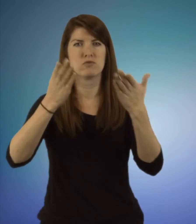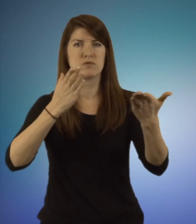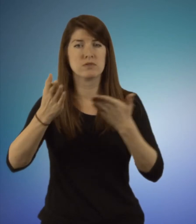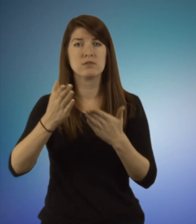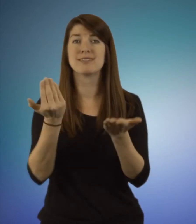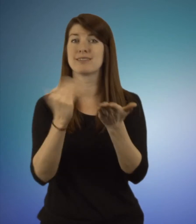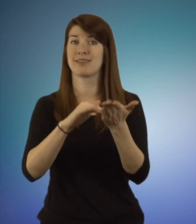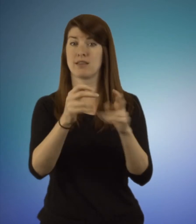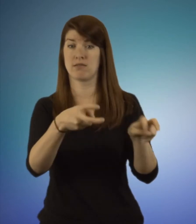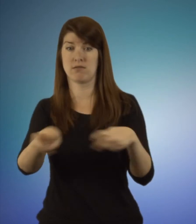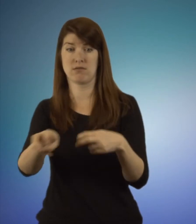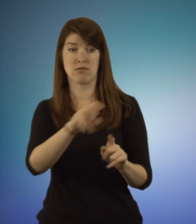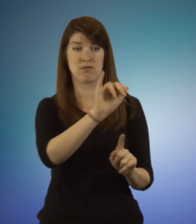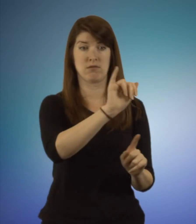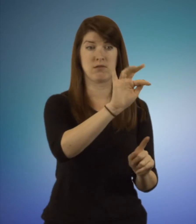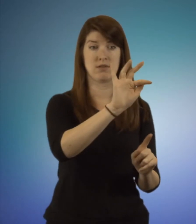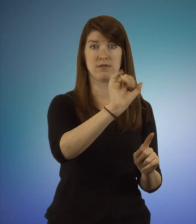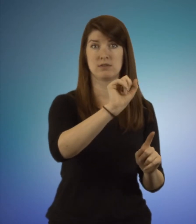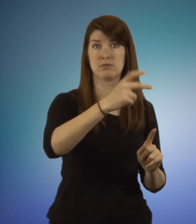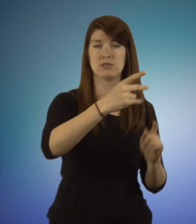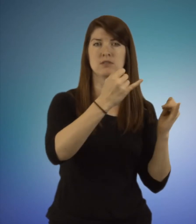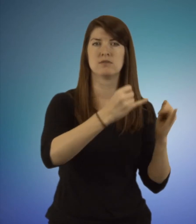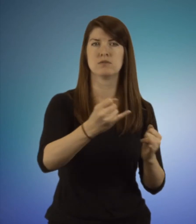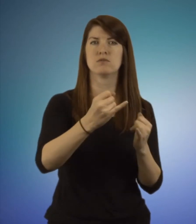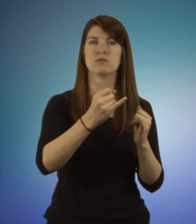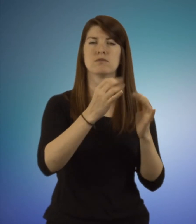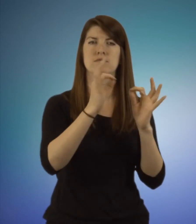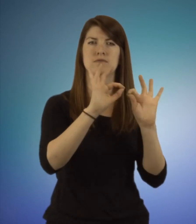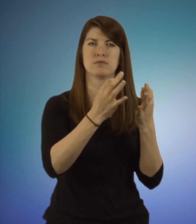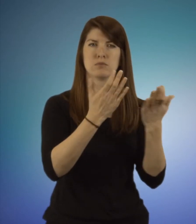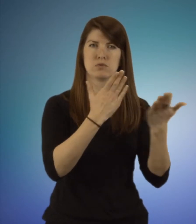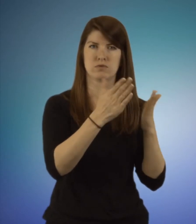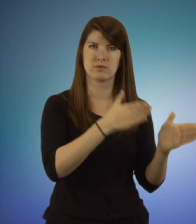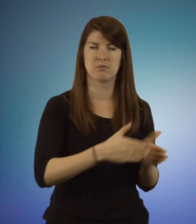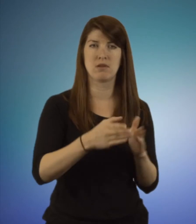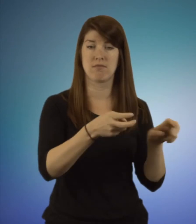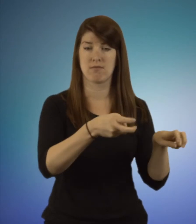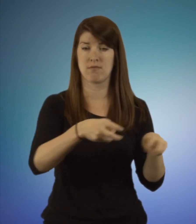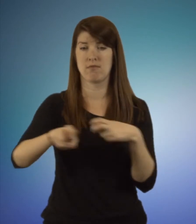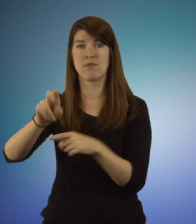es la evaluación integral e individualizada, como parte de la educación especial en el ámbito de la escuela pública.